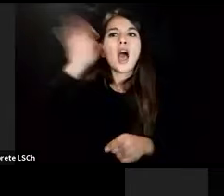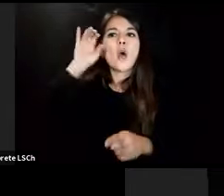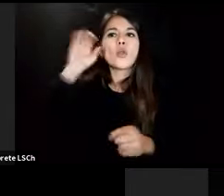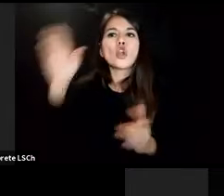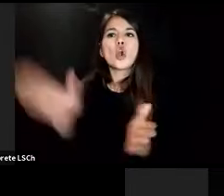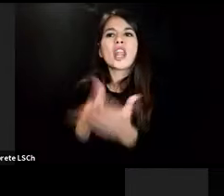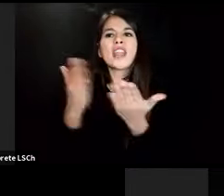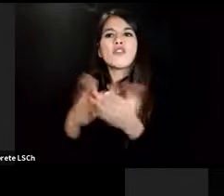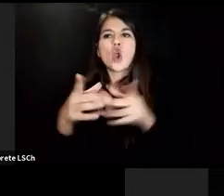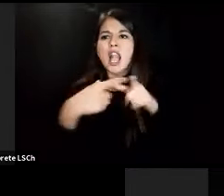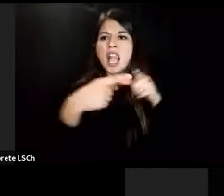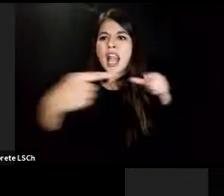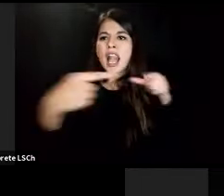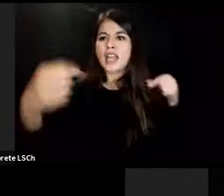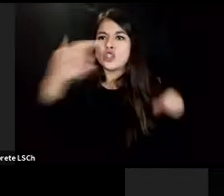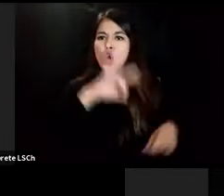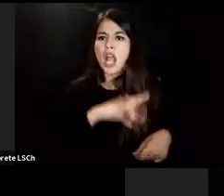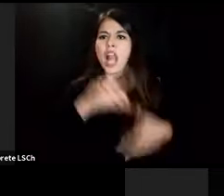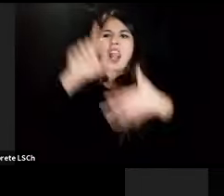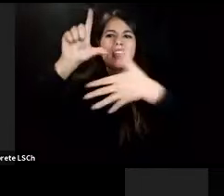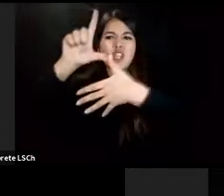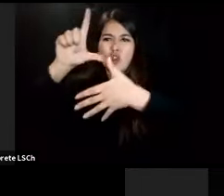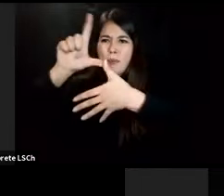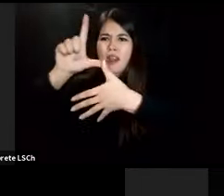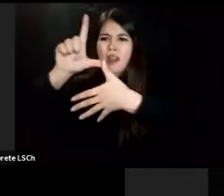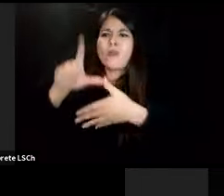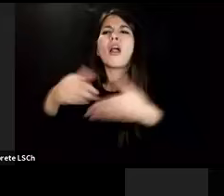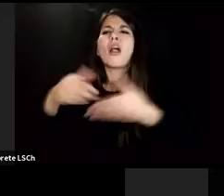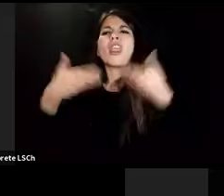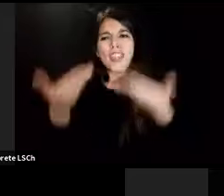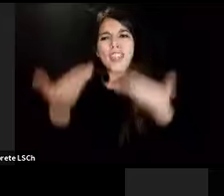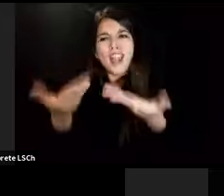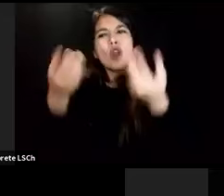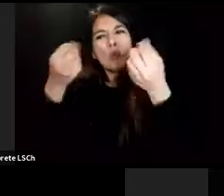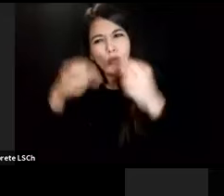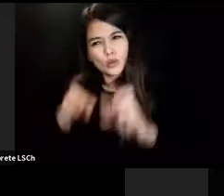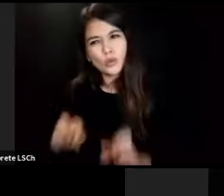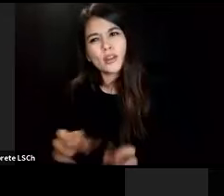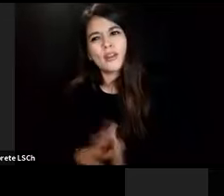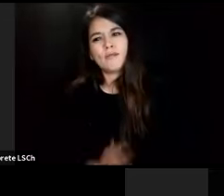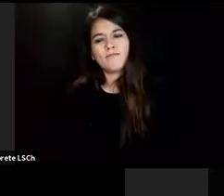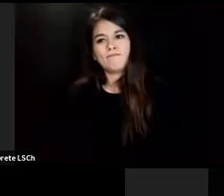oportunidad. Y para terminar quisiera darles algunas recomendaciones de libros.